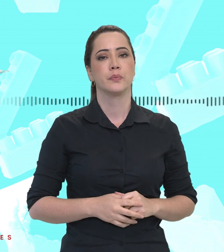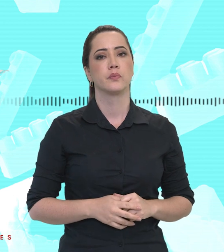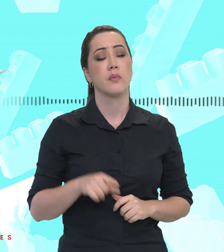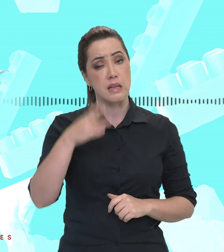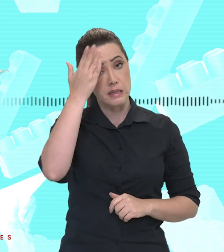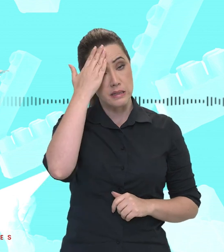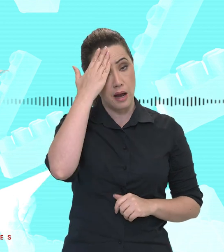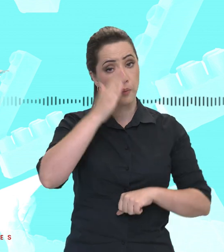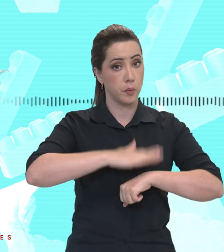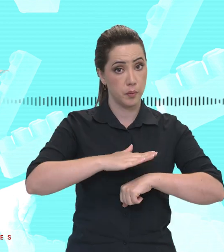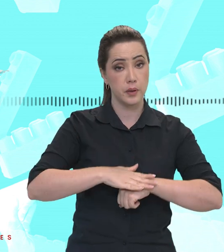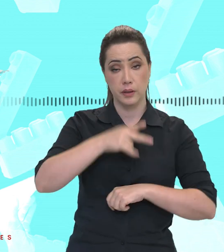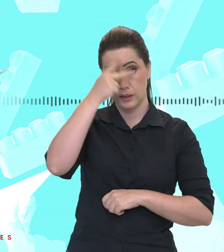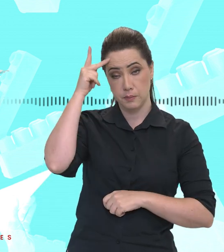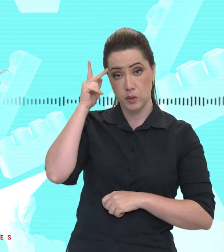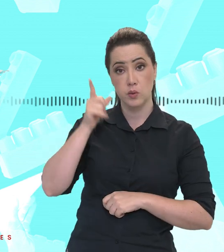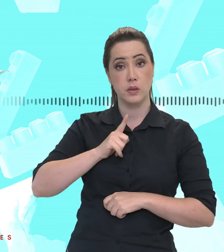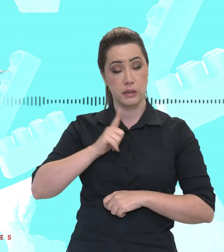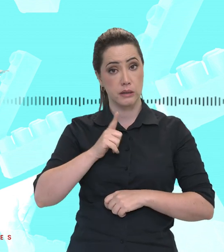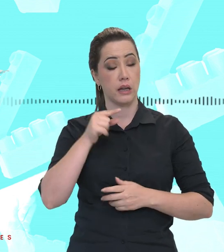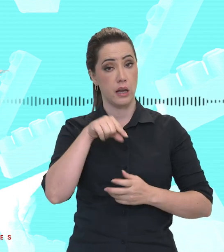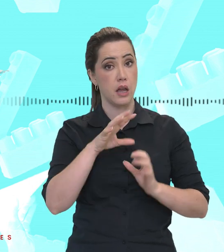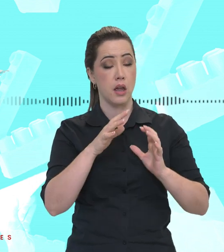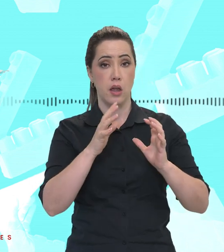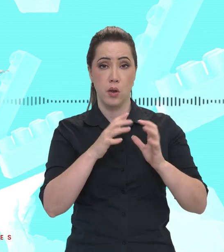[Alana] Sabe quando é que as pessoas que têm neurodivergência são diagnosticadas